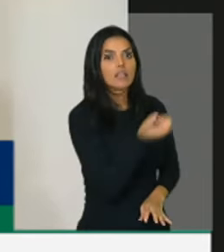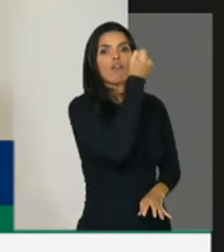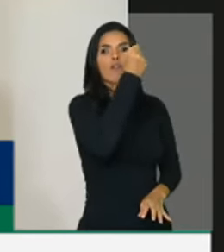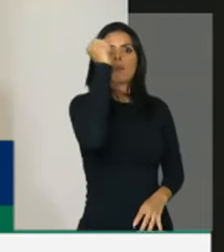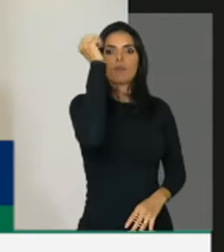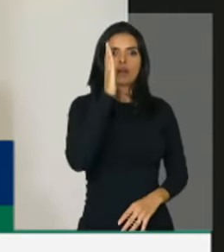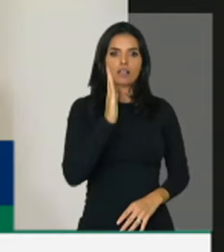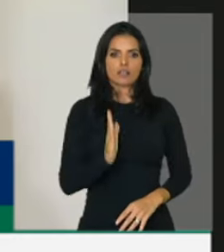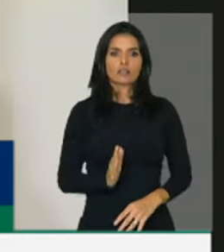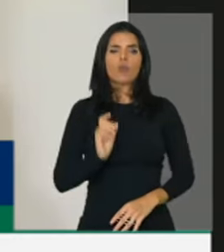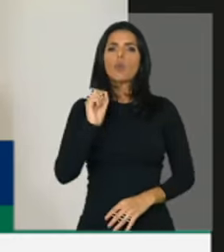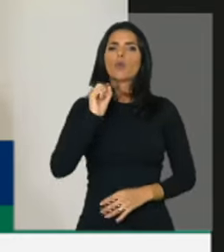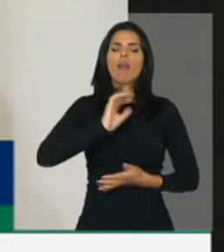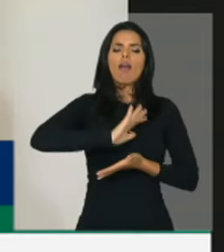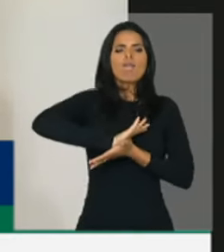PRECONCEITOS DO AGRONEGÓCIO, TIRAR OS PRECONCEITOS EM CIMA